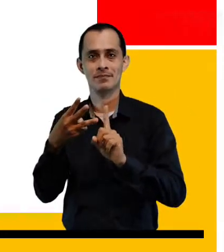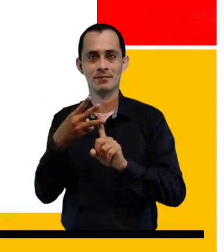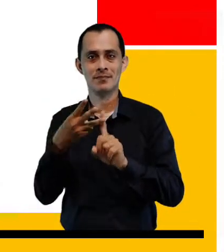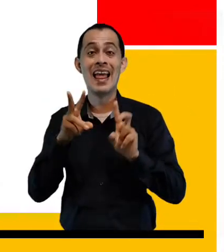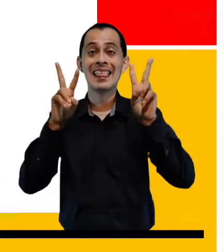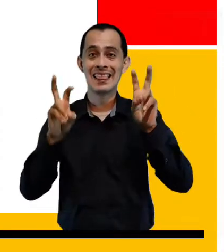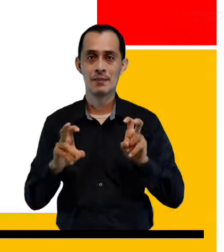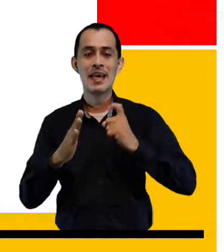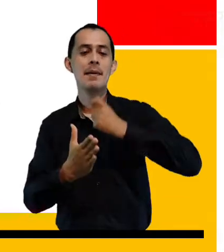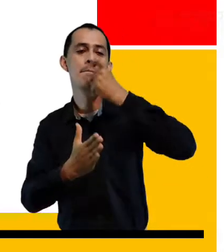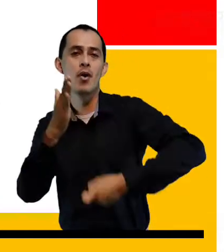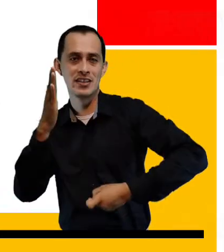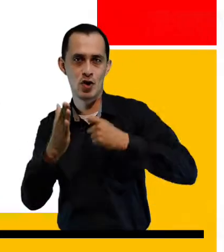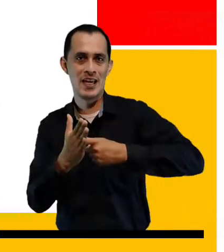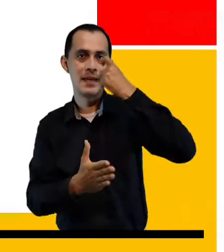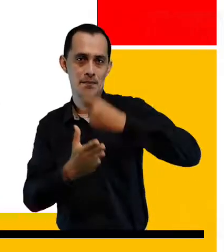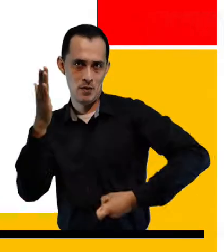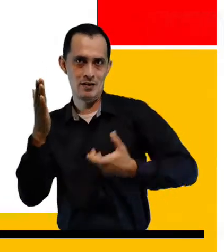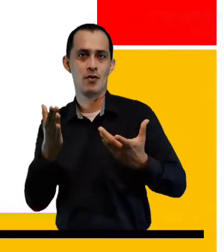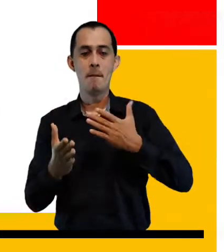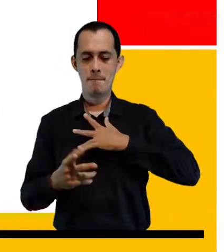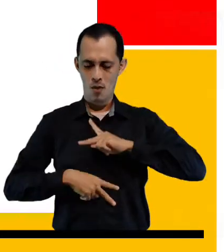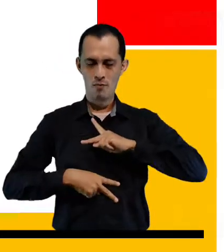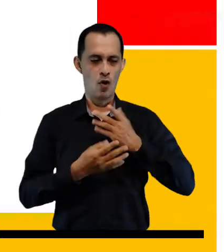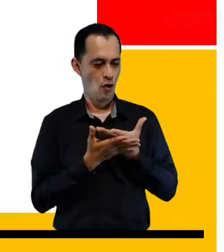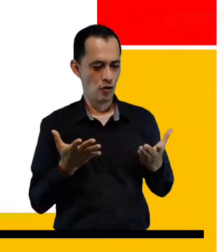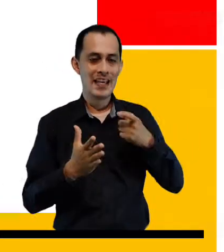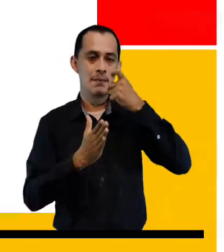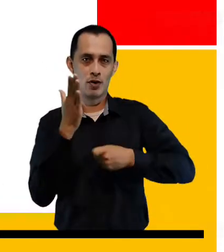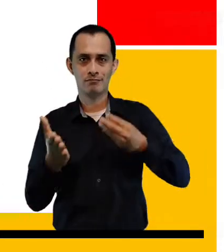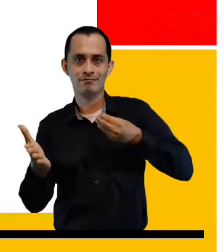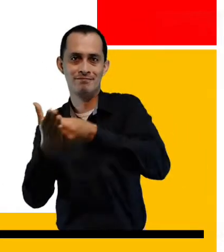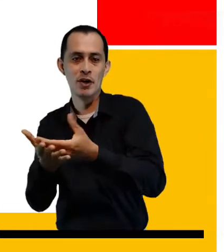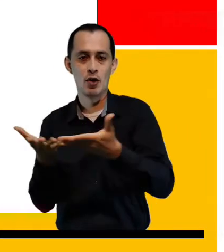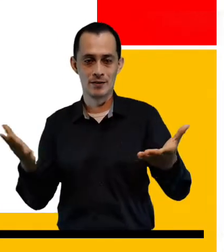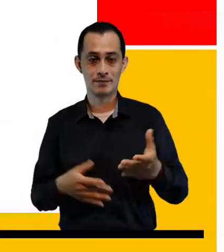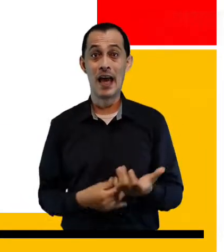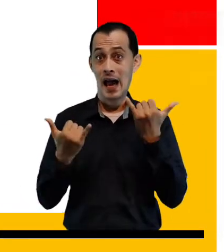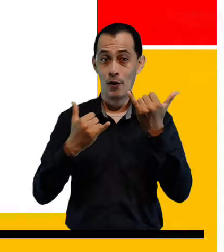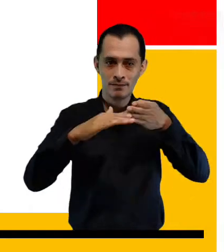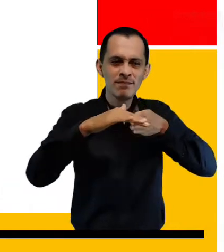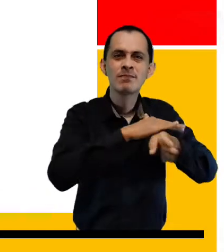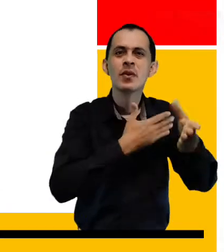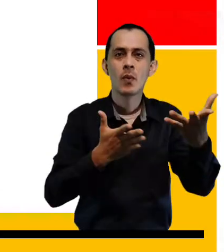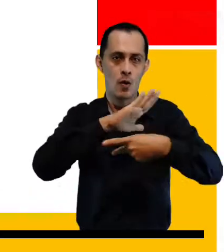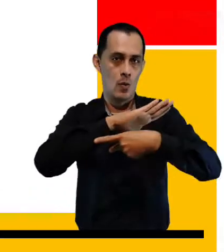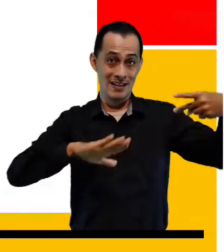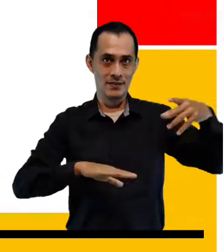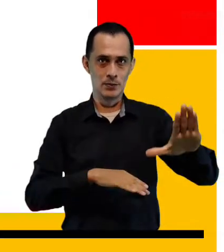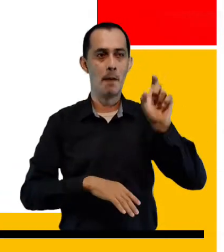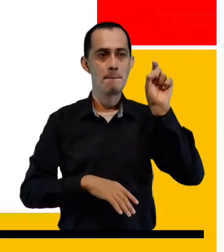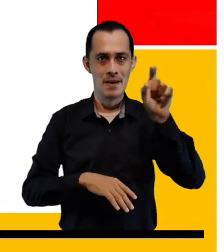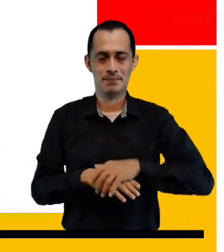Iniciaremos analizando el contenido la opción de hoja de vida, en ella hay varias secciones: